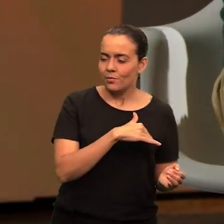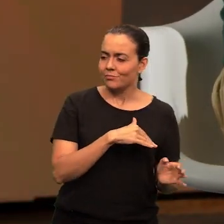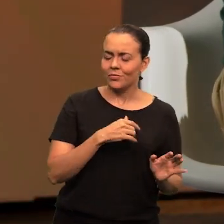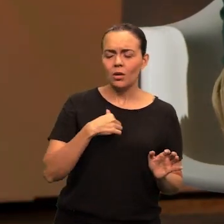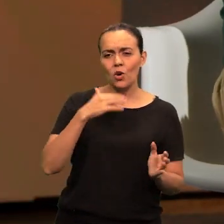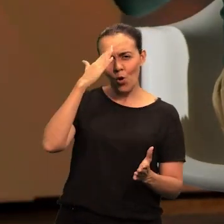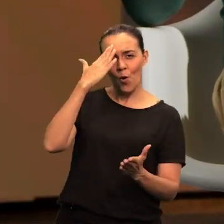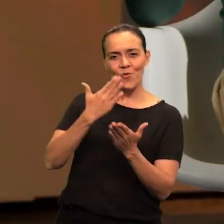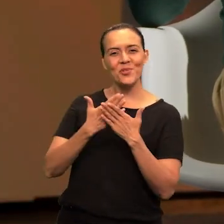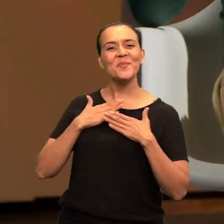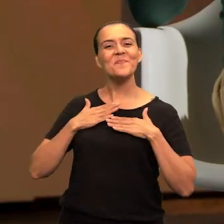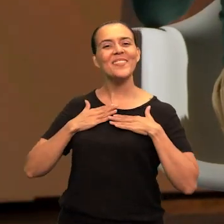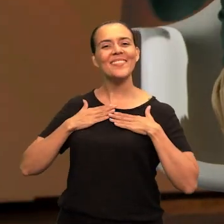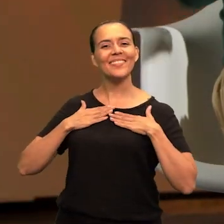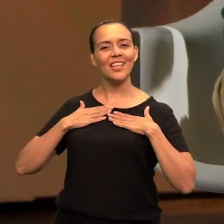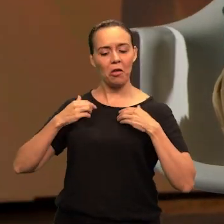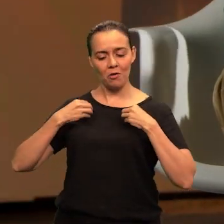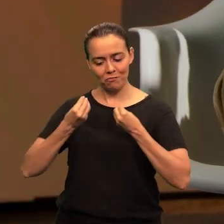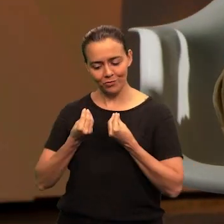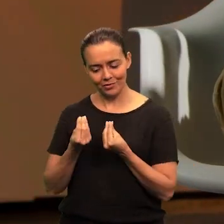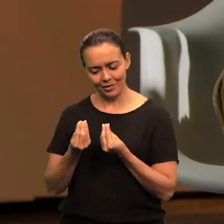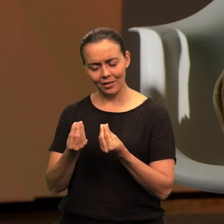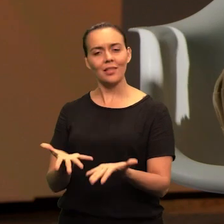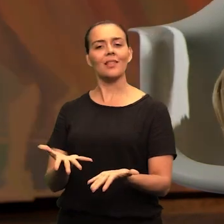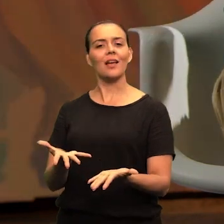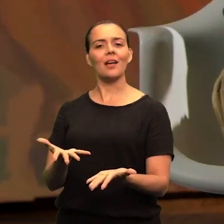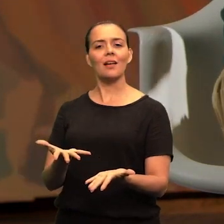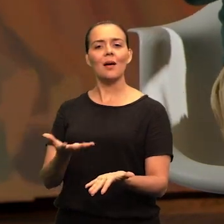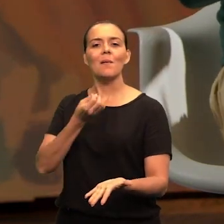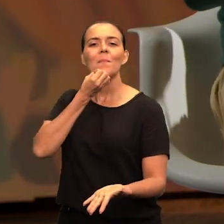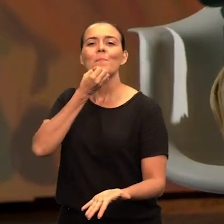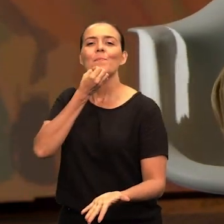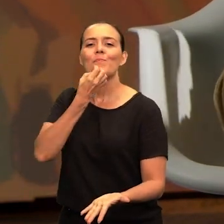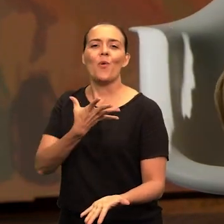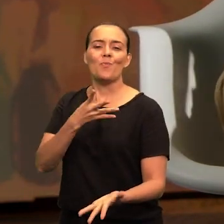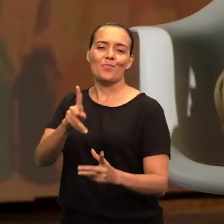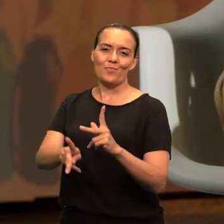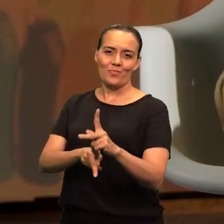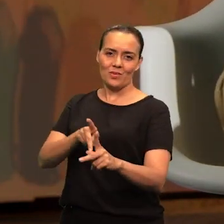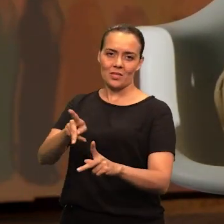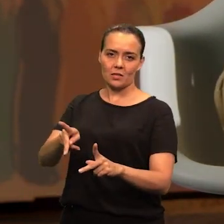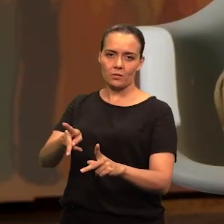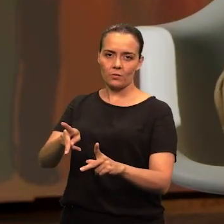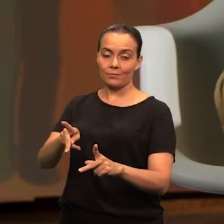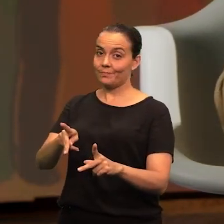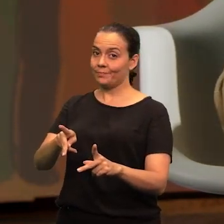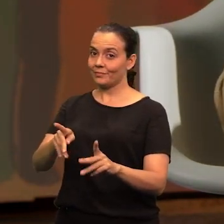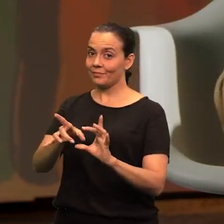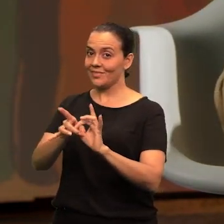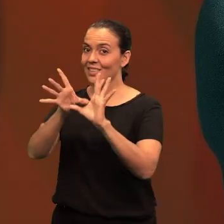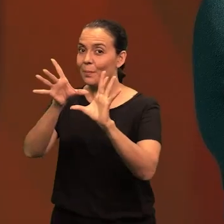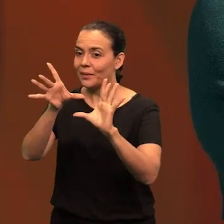"Olha, confia em mim e eu produzirei vocês aquilo que vocês mais desejam".